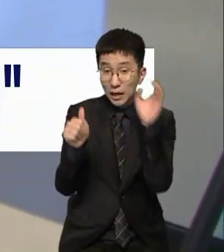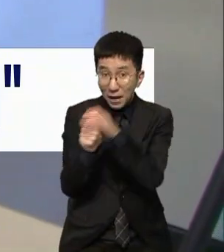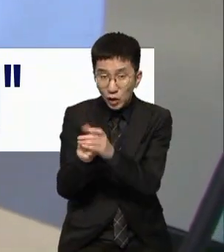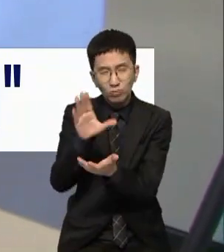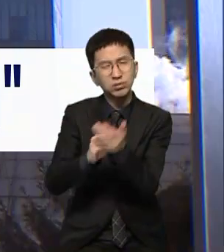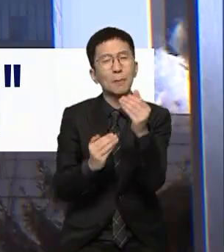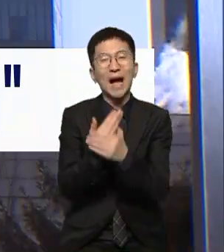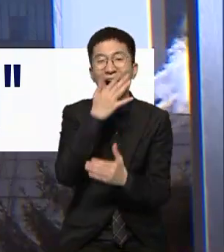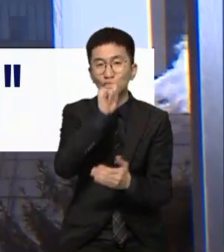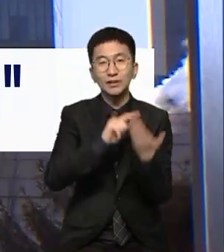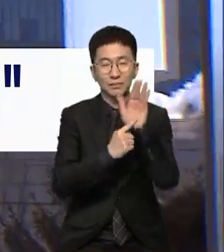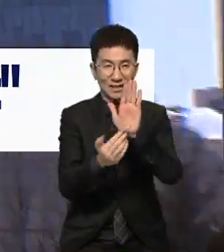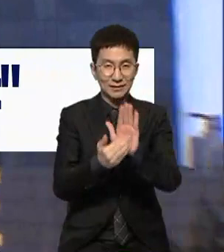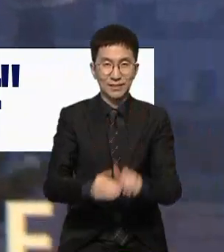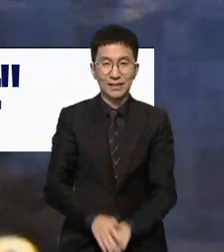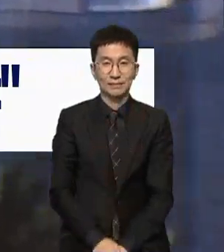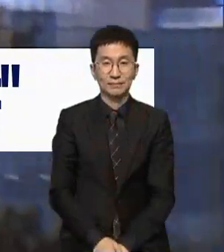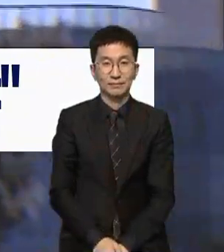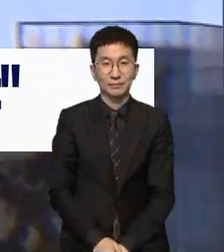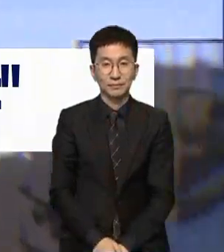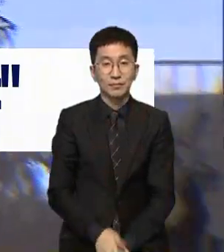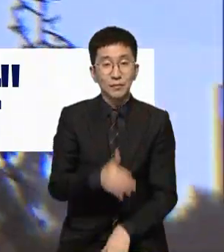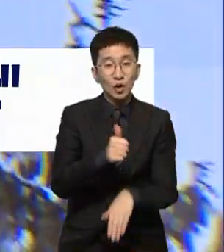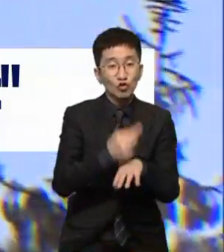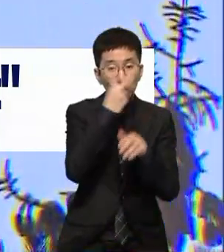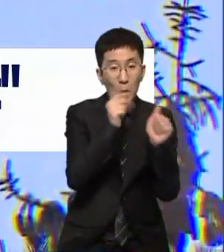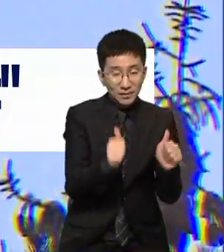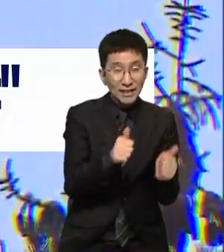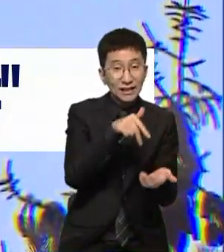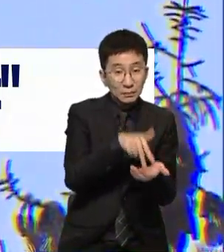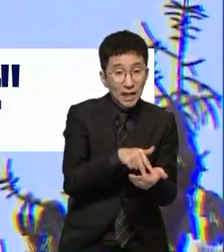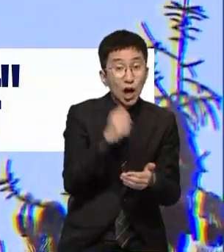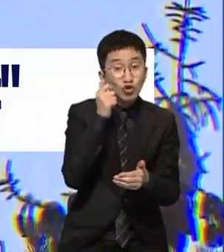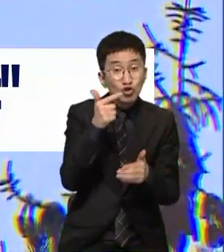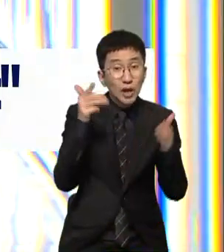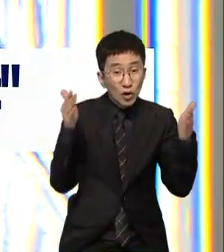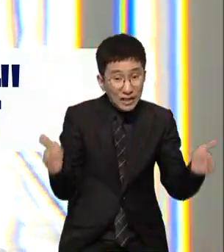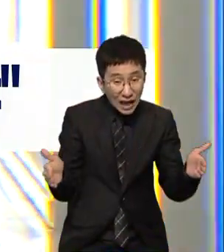이렇다 보니 검찰 내에서는 6개월에